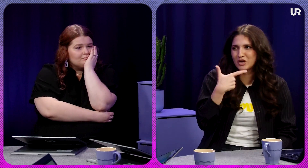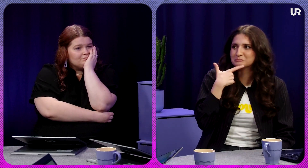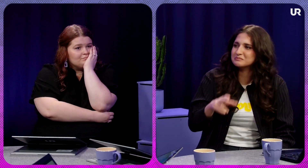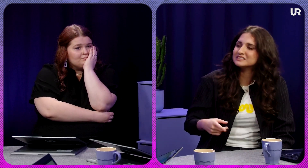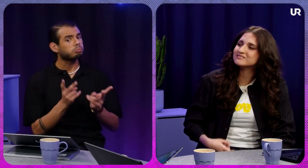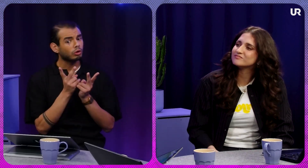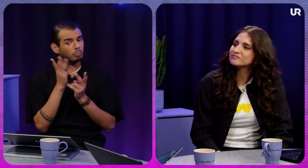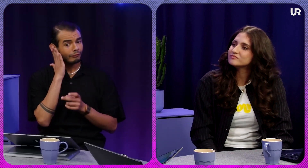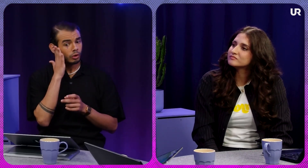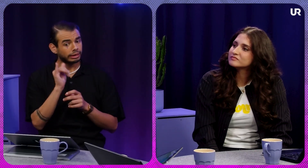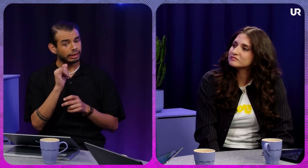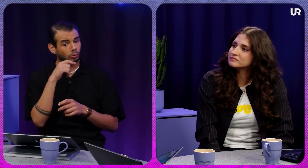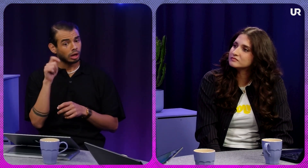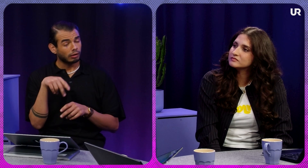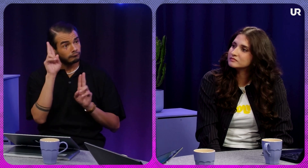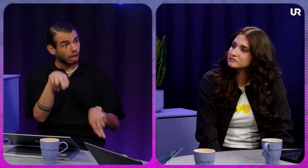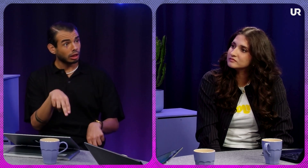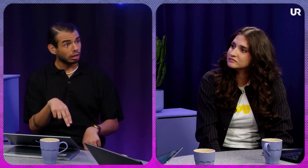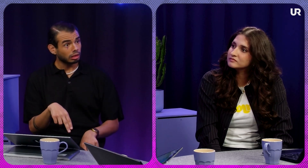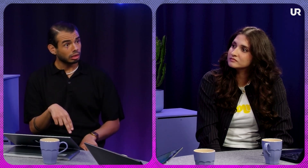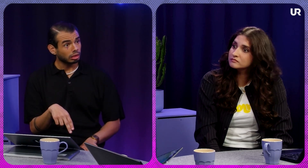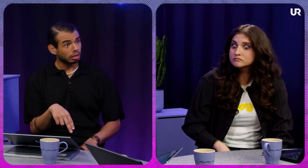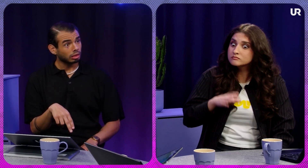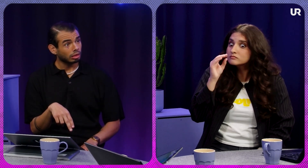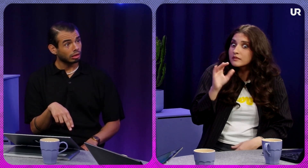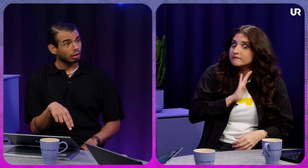Det är farligt att man slutar tro på de riktiga klippen. Amir: Så befolkningen i Ukraina slutade tro på de sanna videorna?